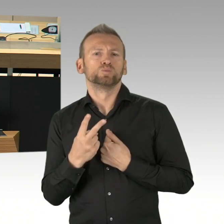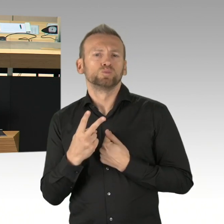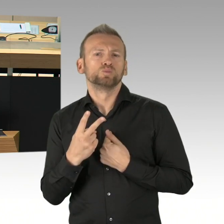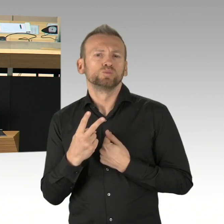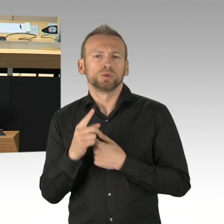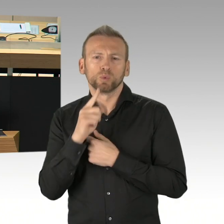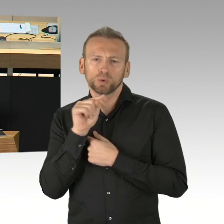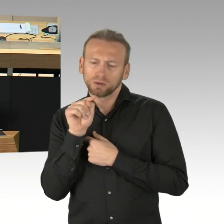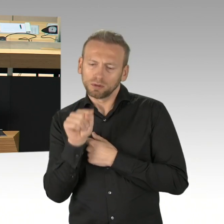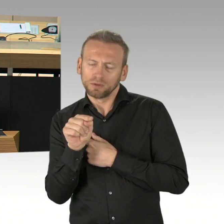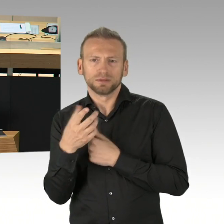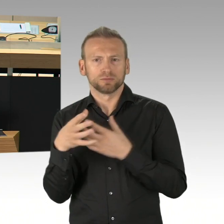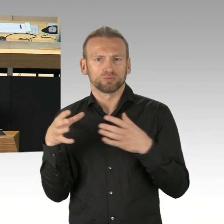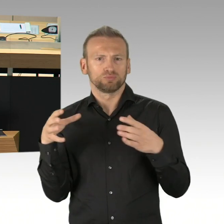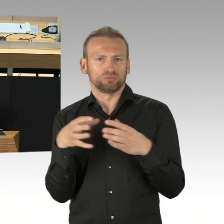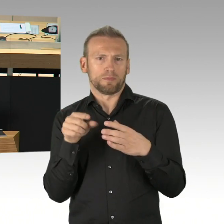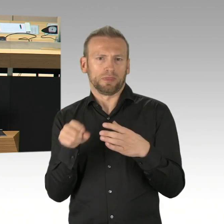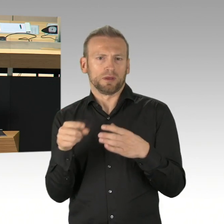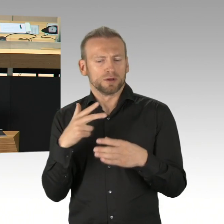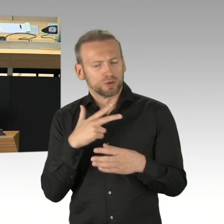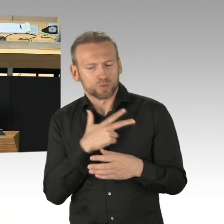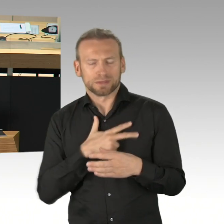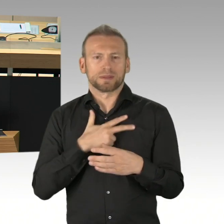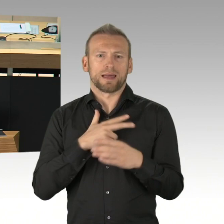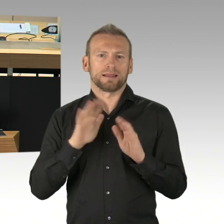Und dem anderen Teil der Opposition habe ich nichts zu sagen. Ich danke für Ihre Aufmerksamkeit.